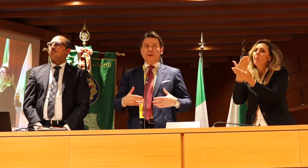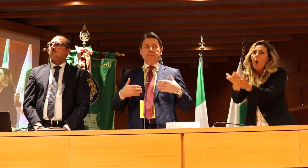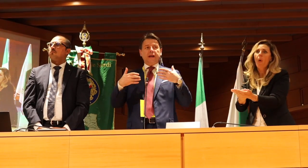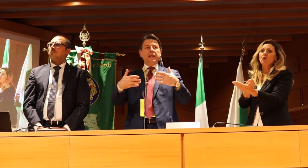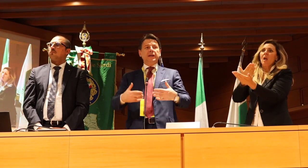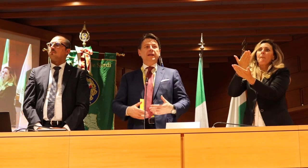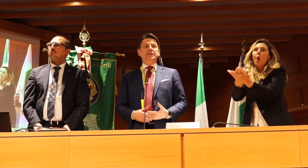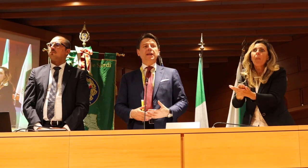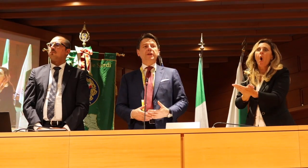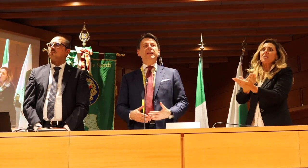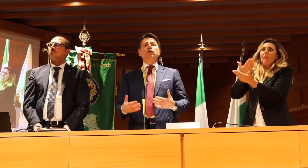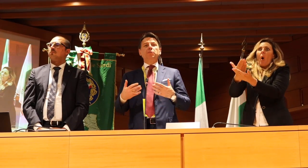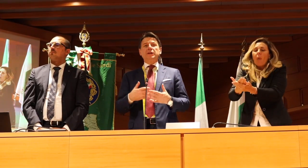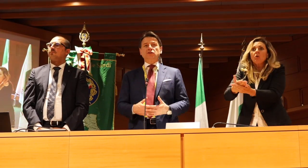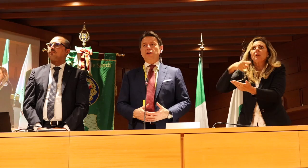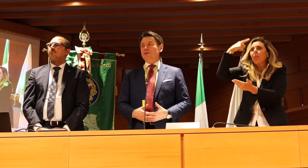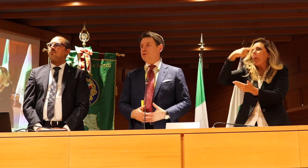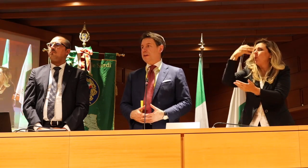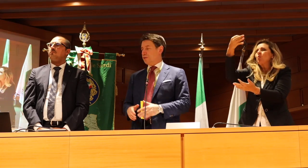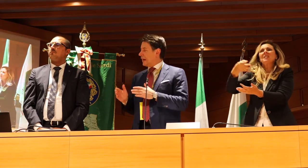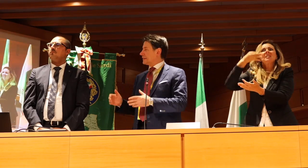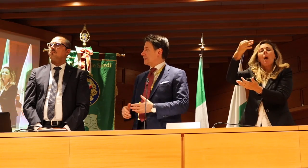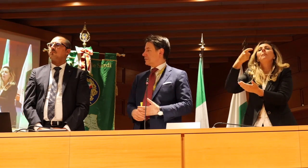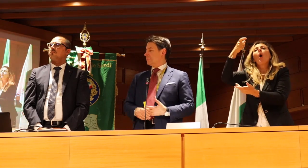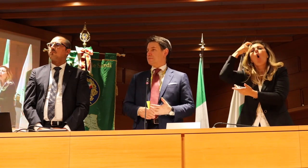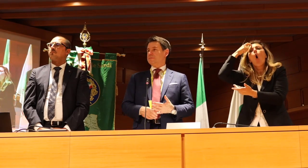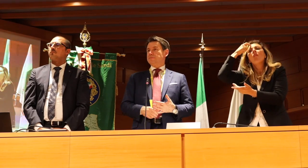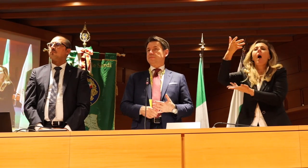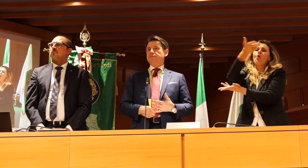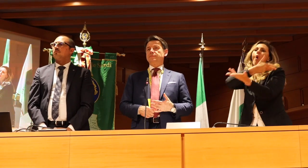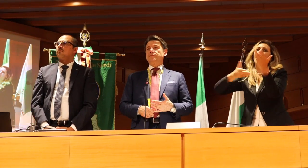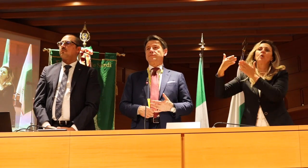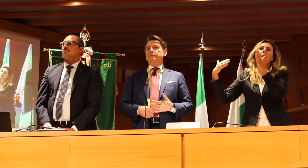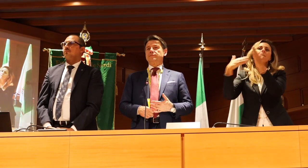sempre in termini di collaborazione con il governo. Grazie!